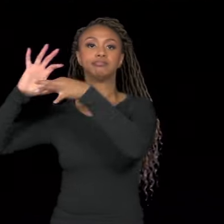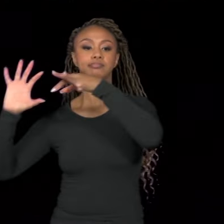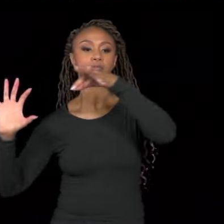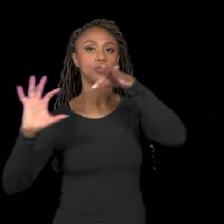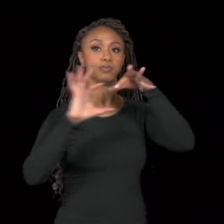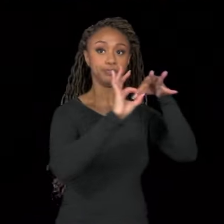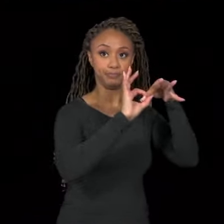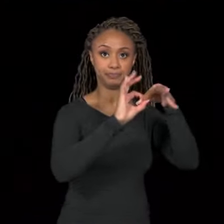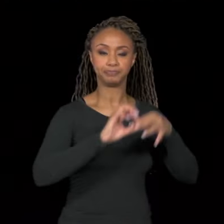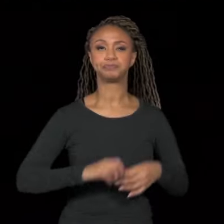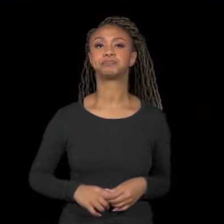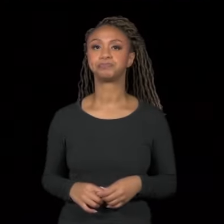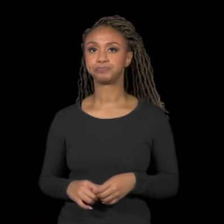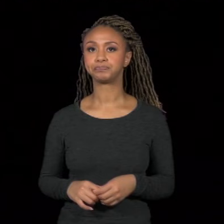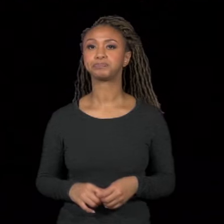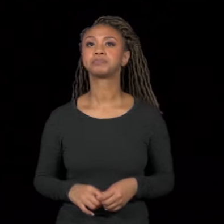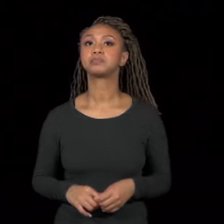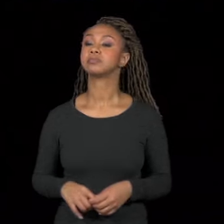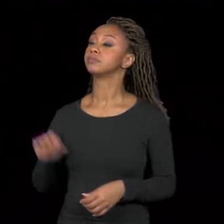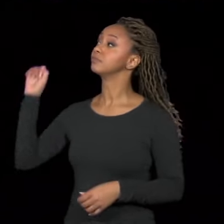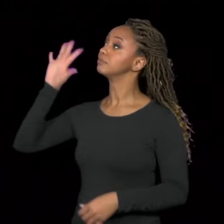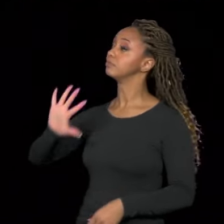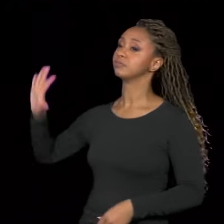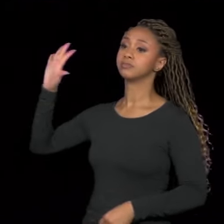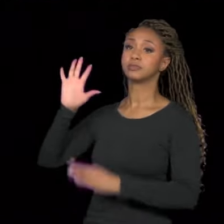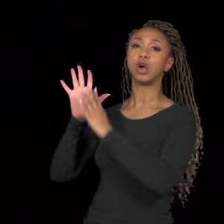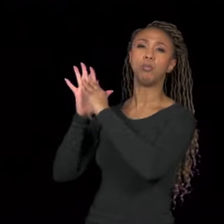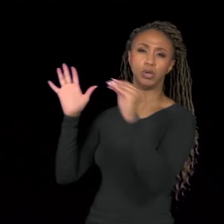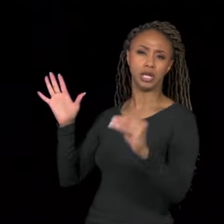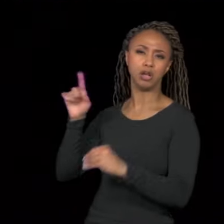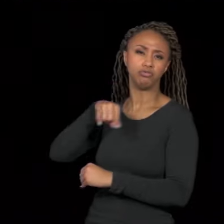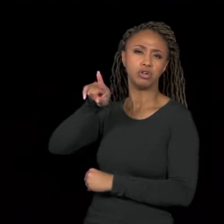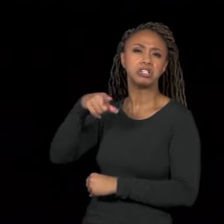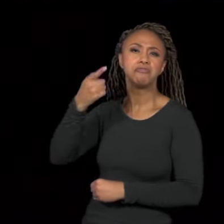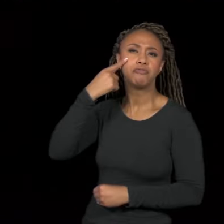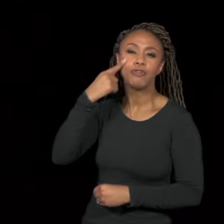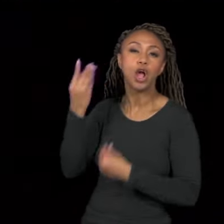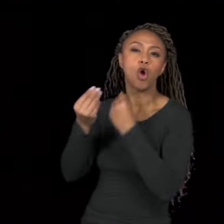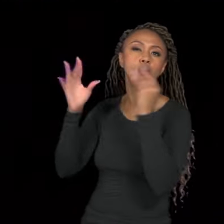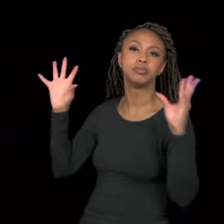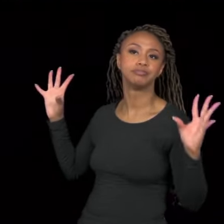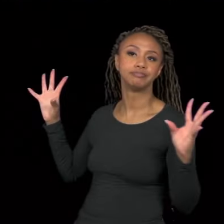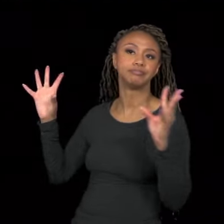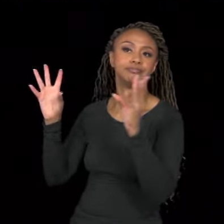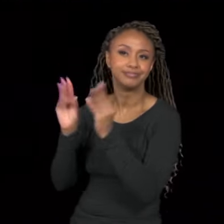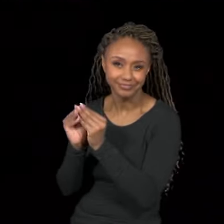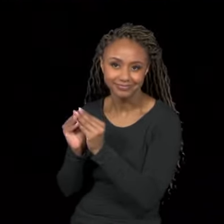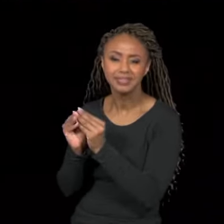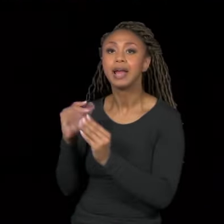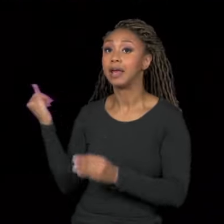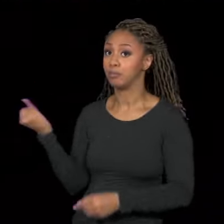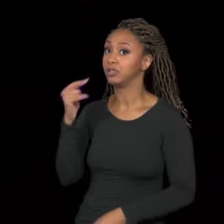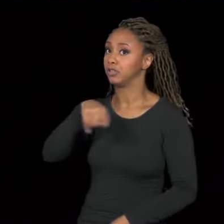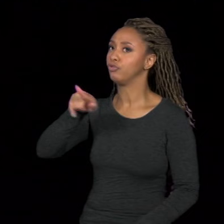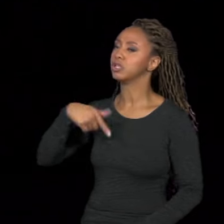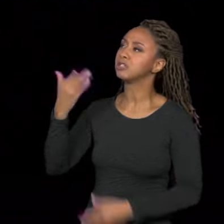ESSE É UM MODELO, É INTERESSANTE VOCÊS OLHAREM PARA ISSO, É INTERESSANTE ESTUDAR ISSO AQUI, DAR UMA OLHADINHA. ESSE AQUI É UM MODELO QUE A GENTE